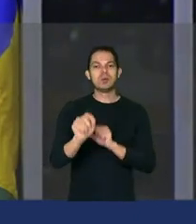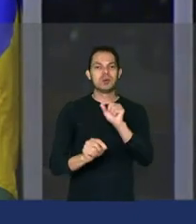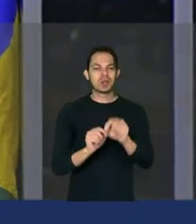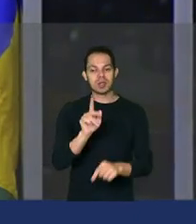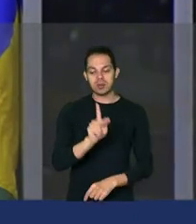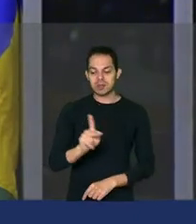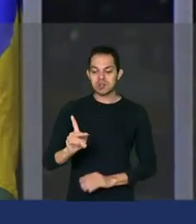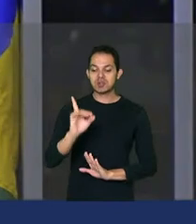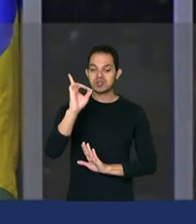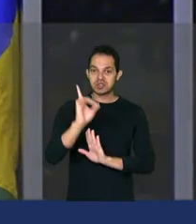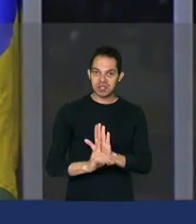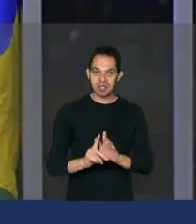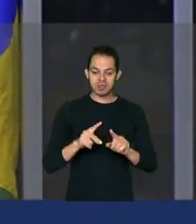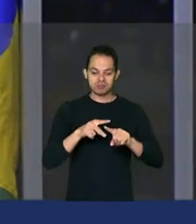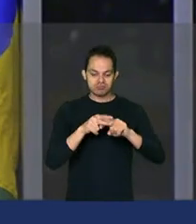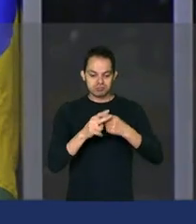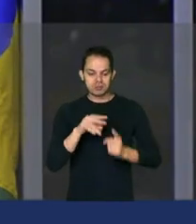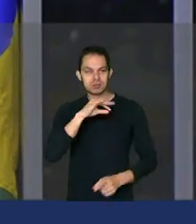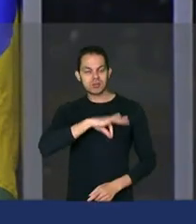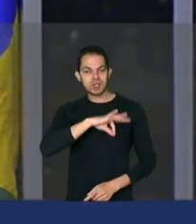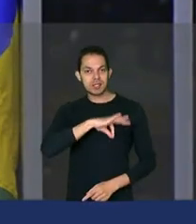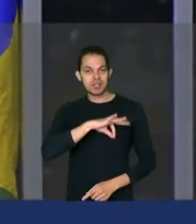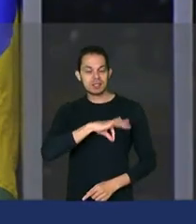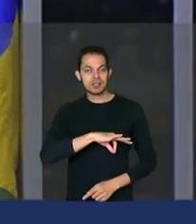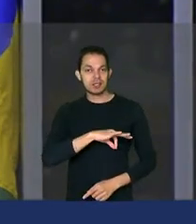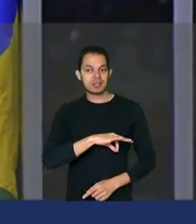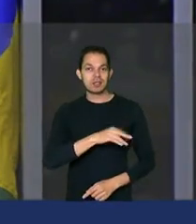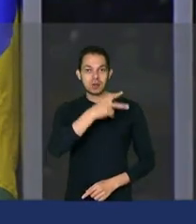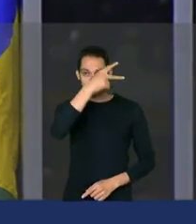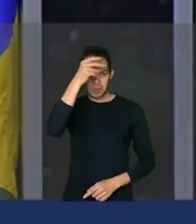CONSTITUIÇÃO FEDERAL O DIREITO DO PROFESSOR A RECEBER ESSE REAJUSTE COM A PUNIÇÃO PARA A PREFEITO QUE NÃO